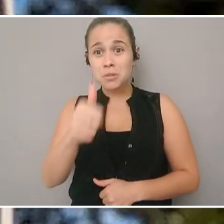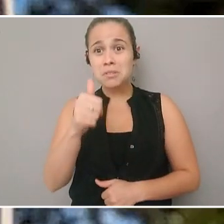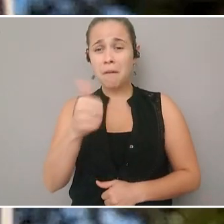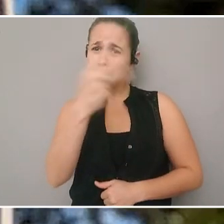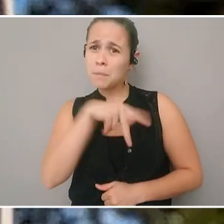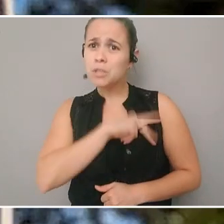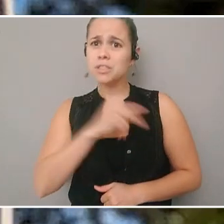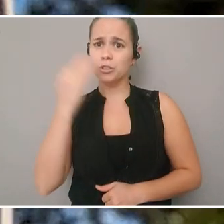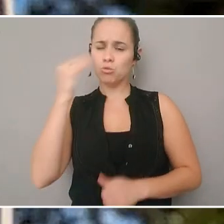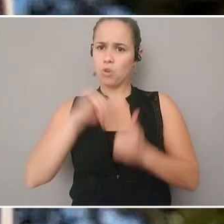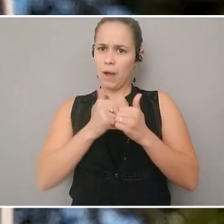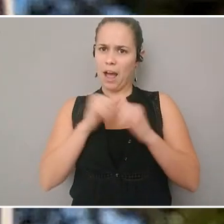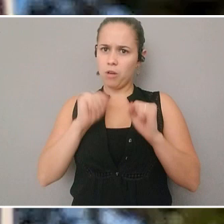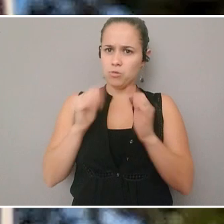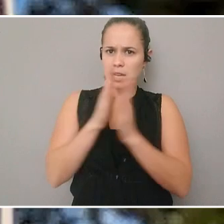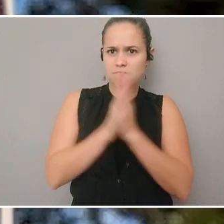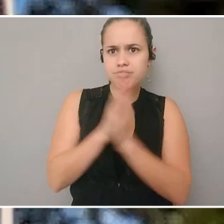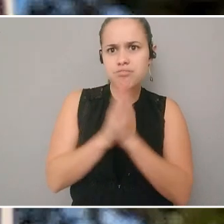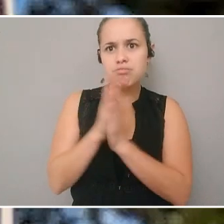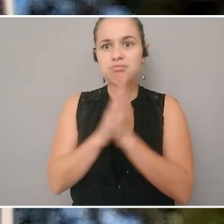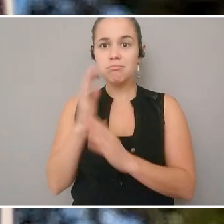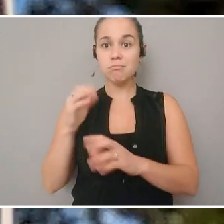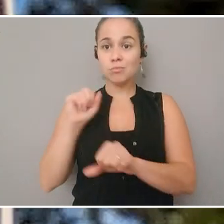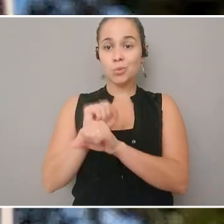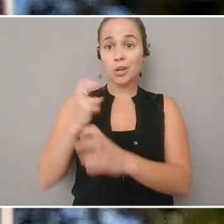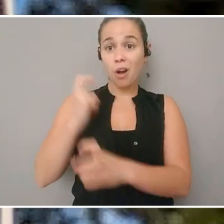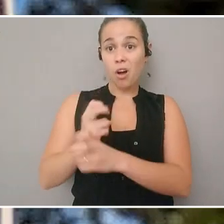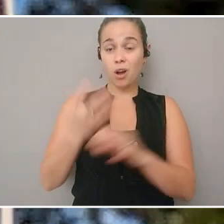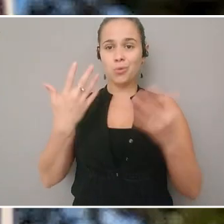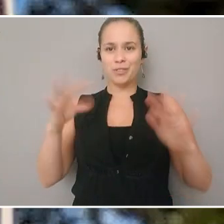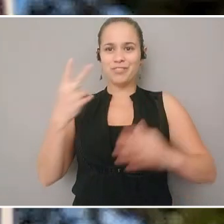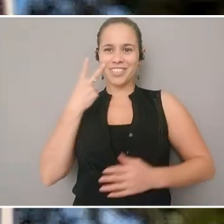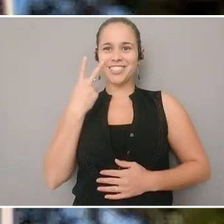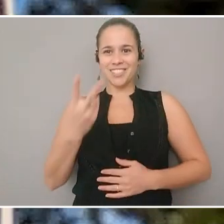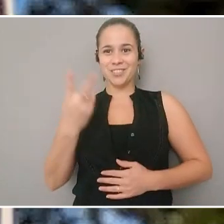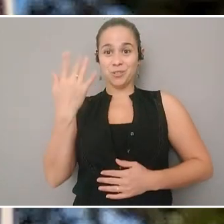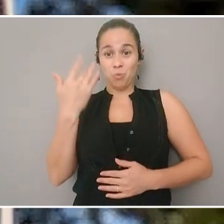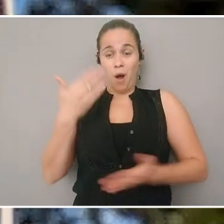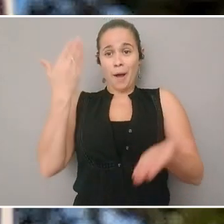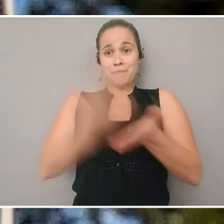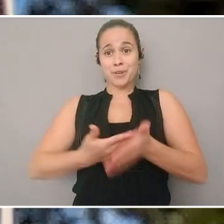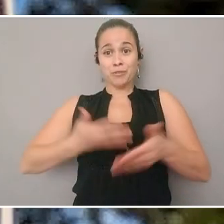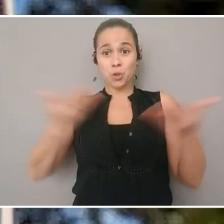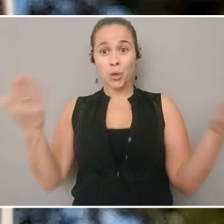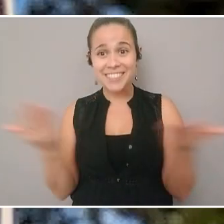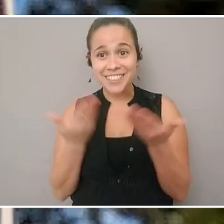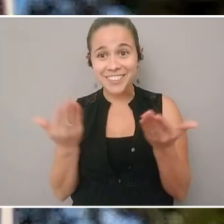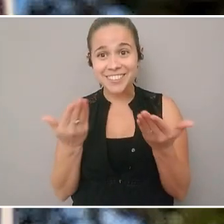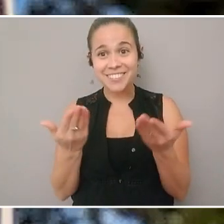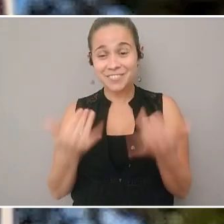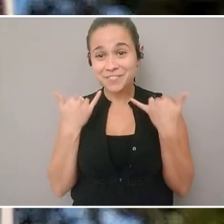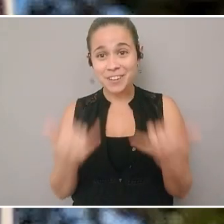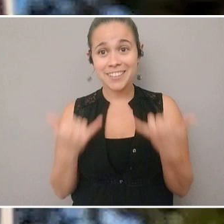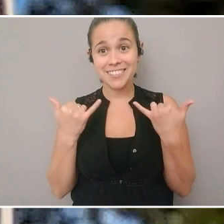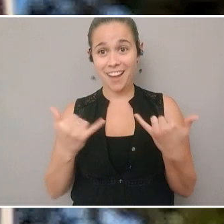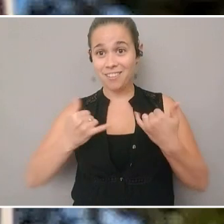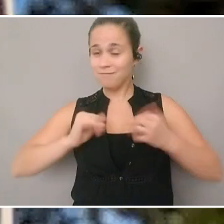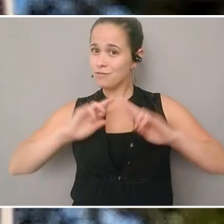Te hemos visto hacerlo y la prueba es en el hecho de que estás aquí,